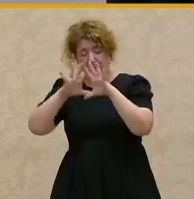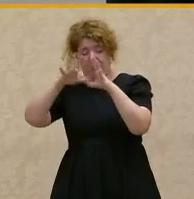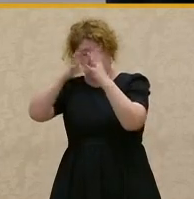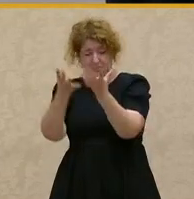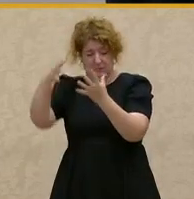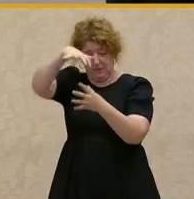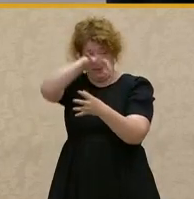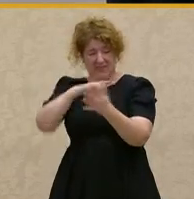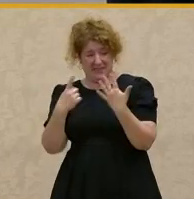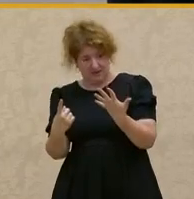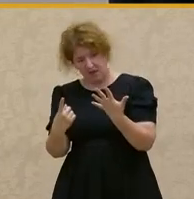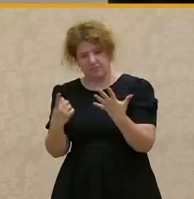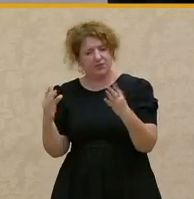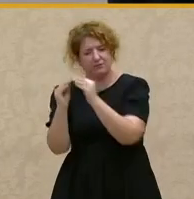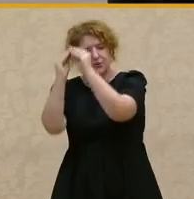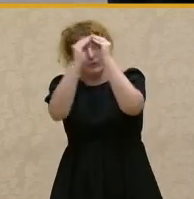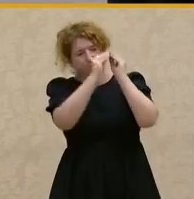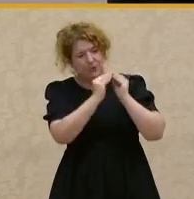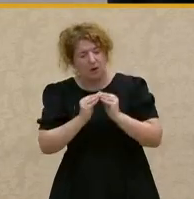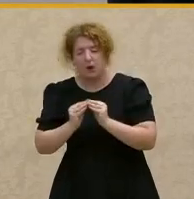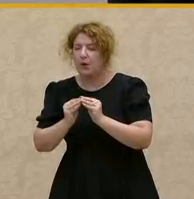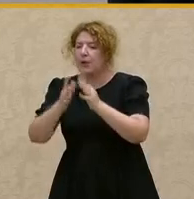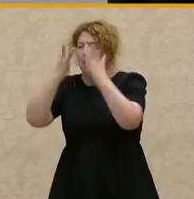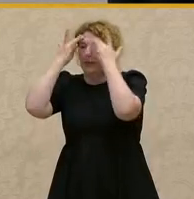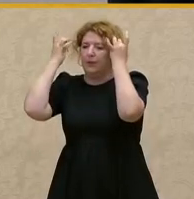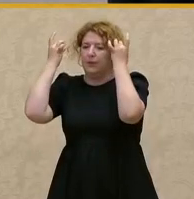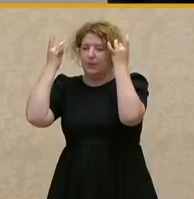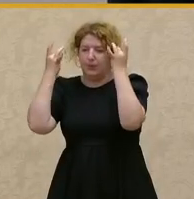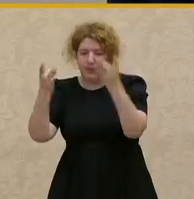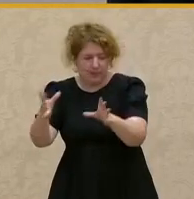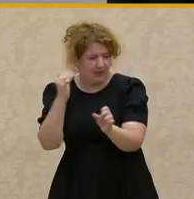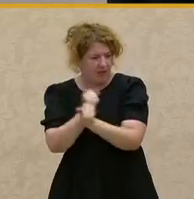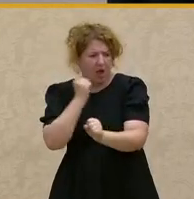Eso es una demostración de los buenos trabajos que hace esta federación.